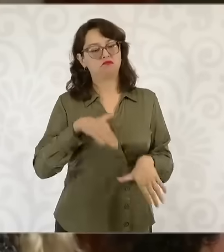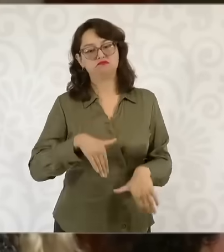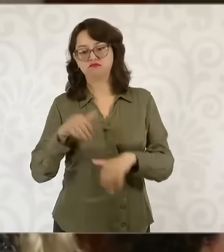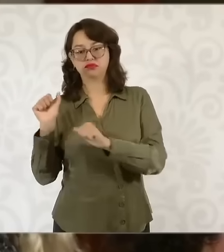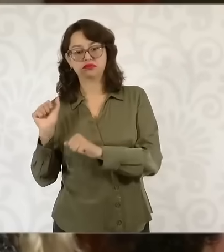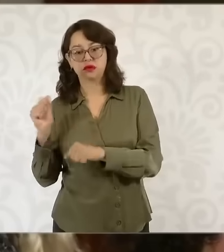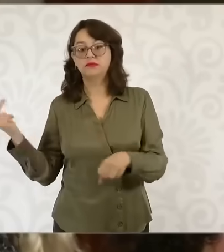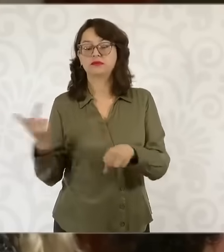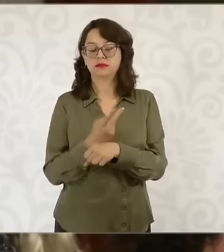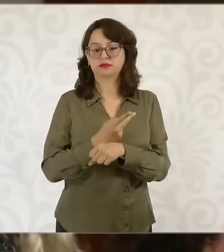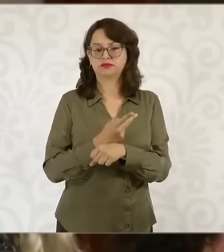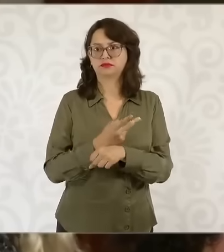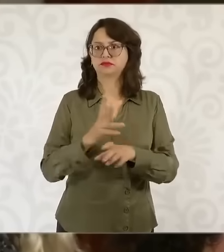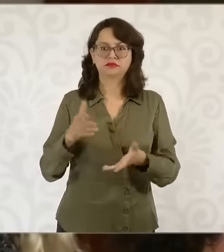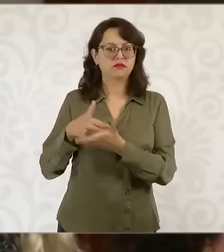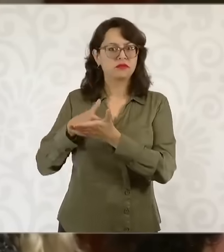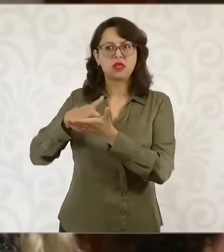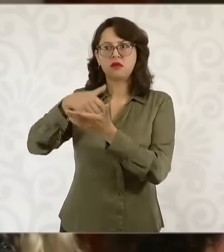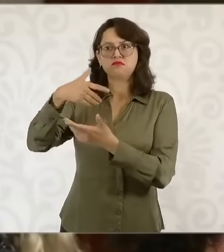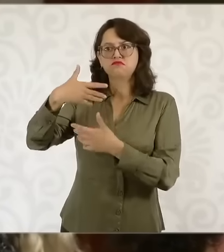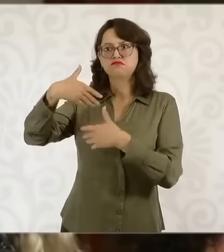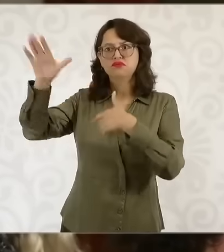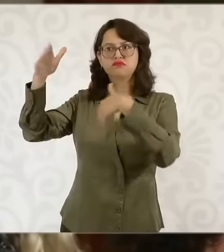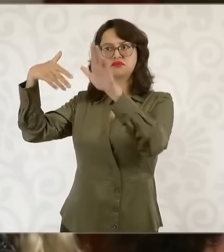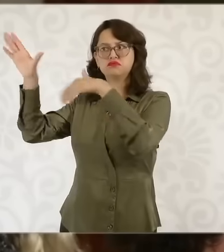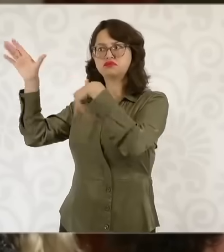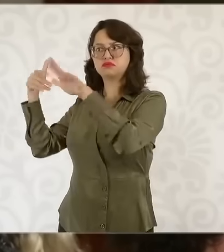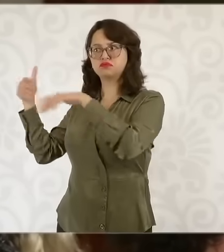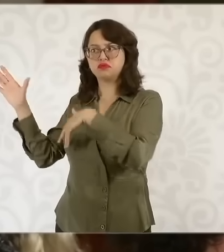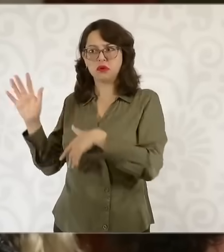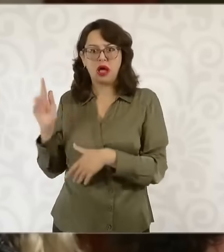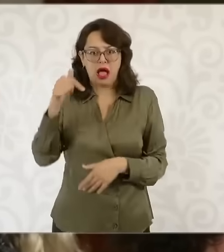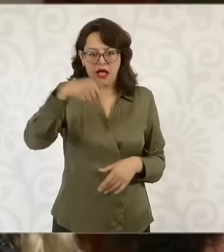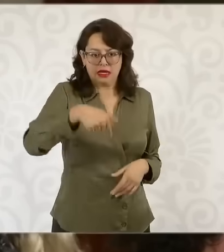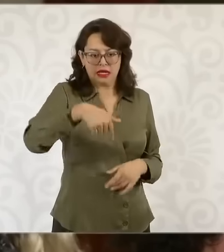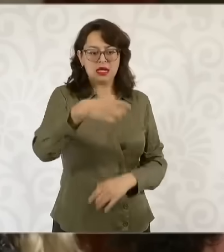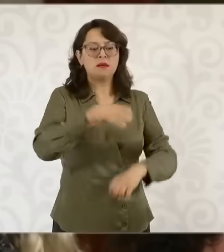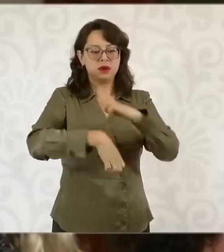de que se abriera más el mercado para empresarios mexicanos? ¿Habría posibilidad de de darles apoyo